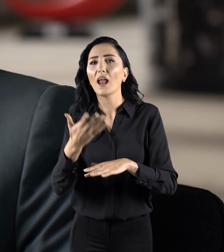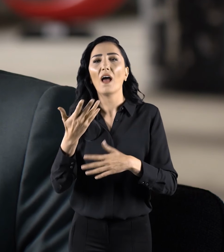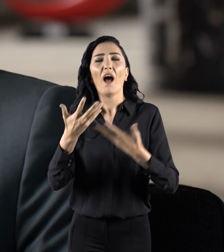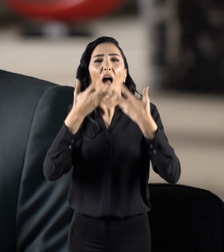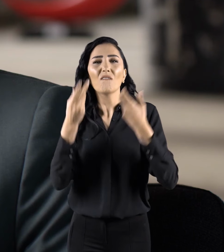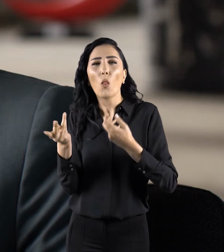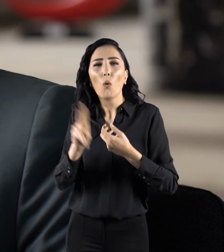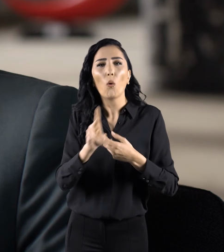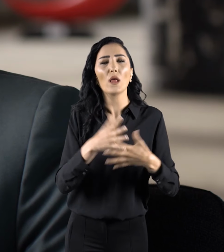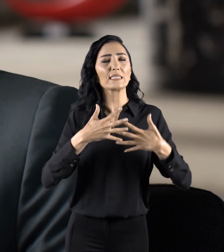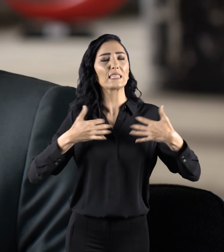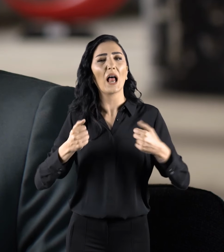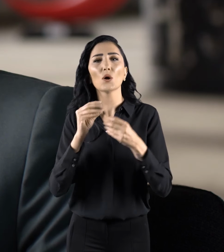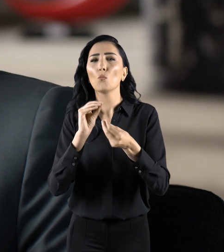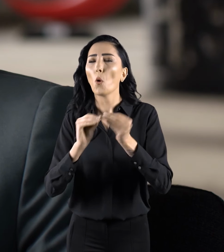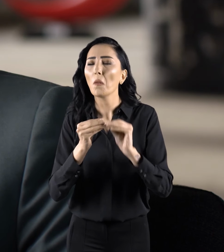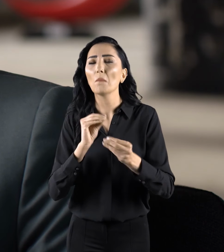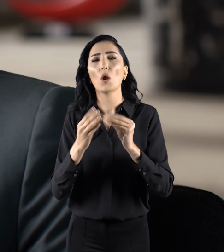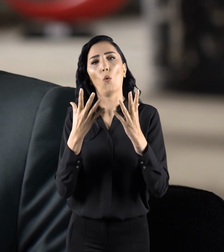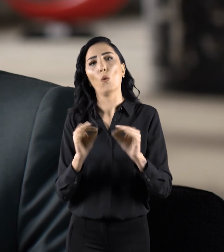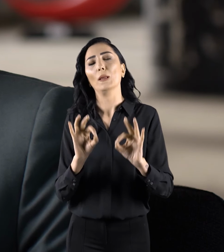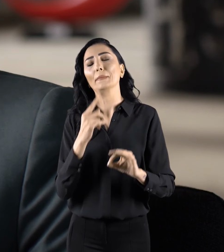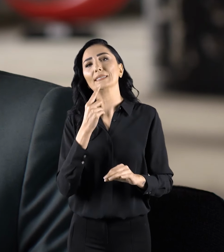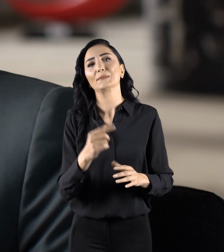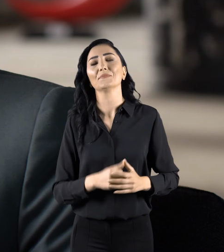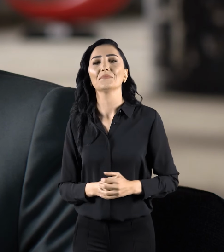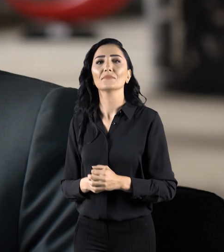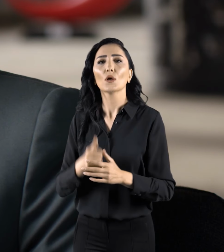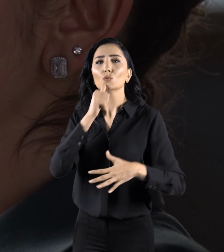hayvan leşleri, sağlık sorunlarıyla karşı karşıya kalmamıza neden olur.